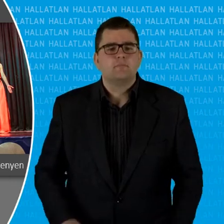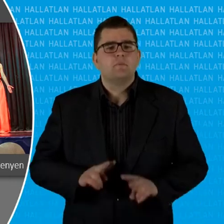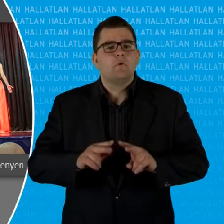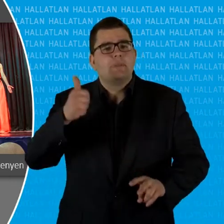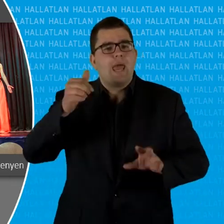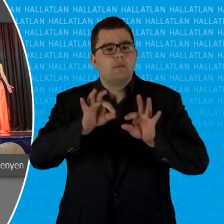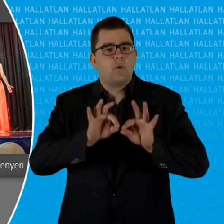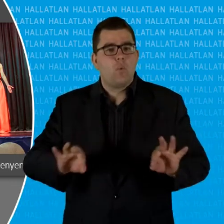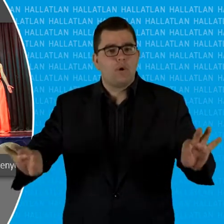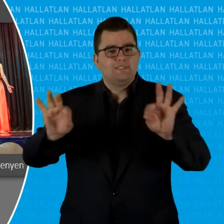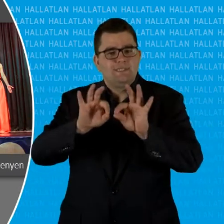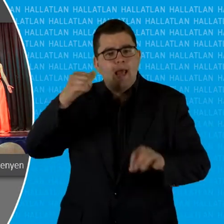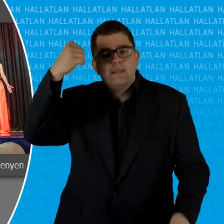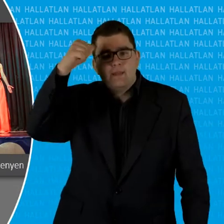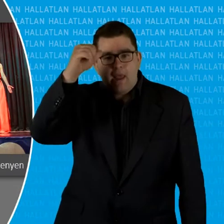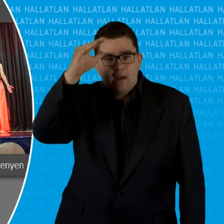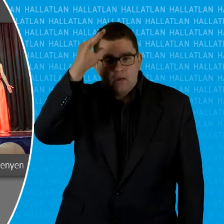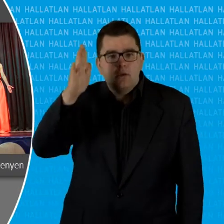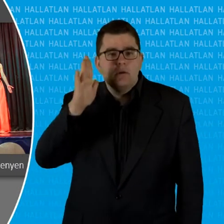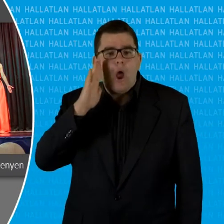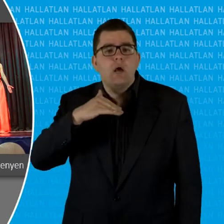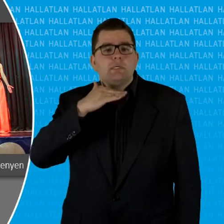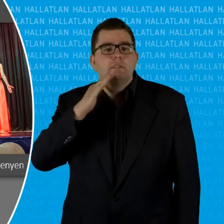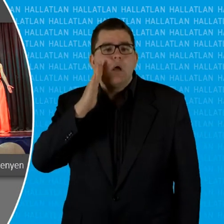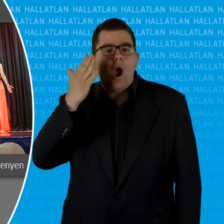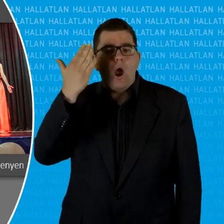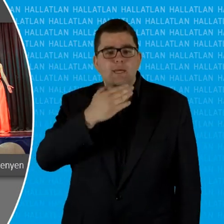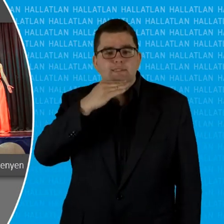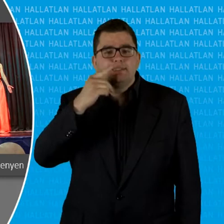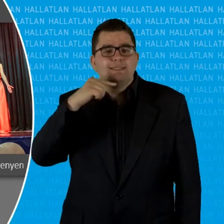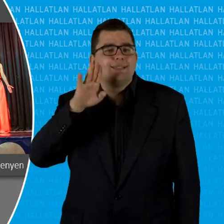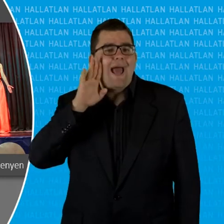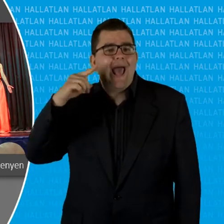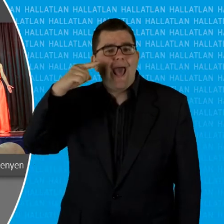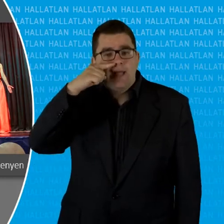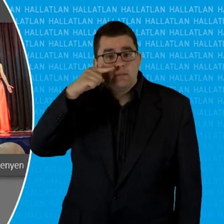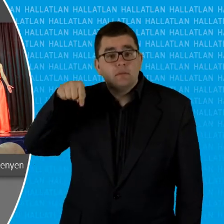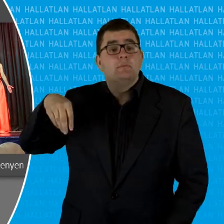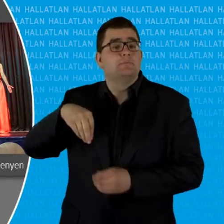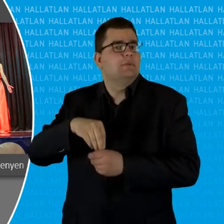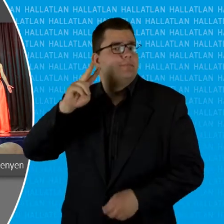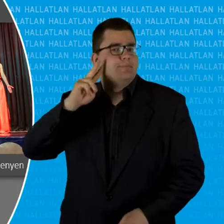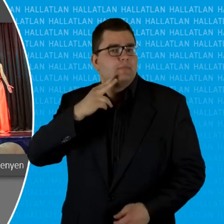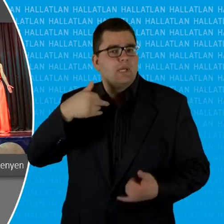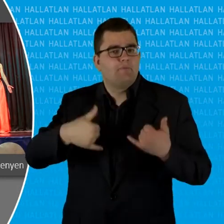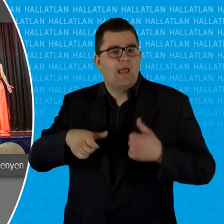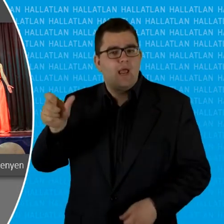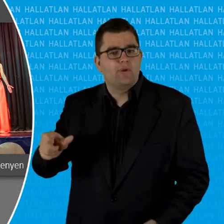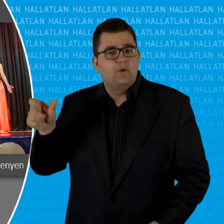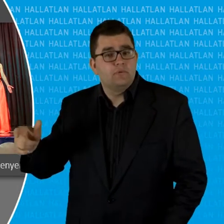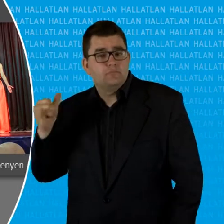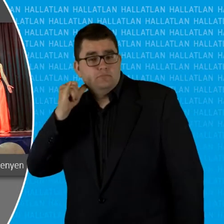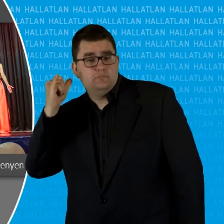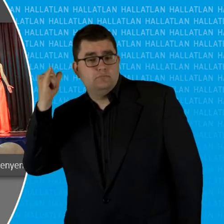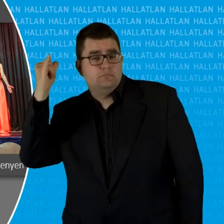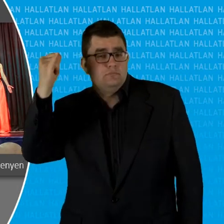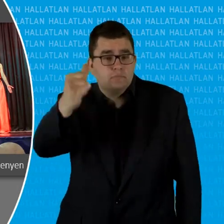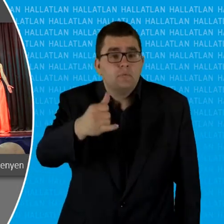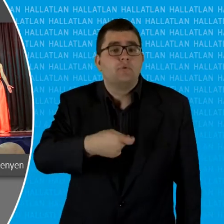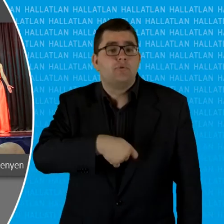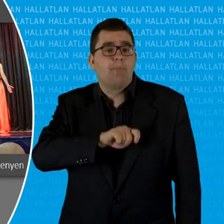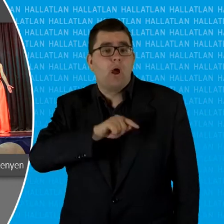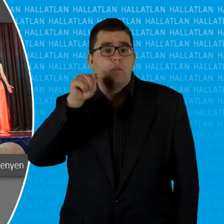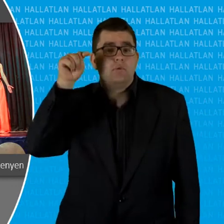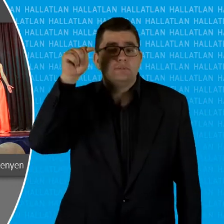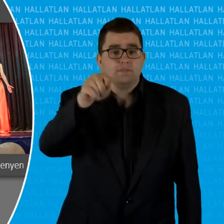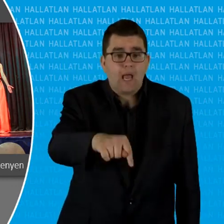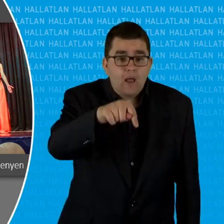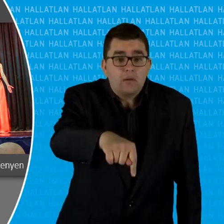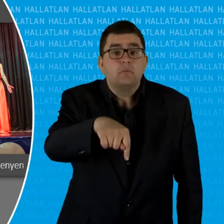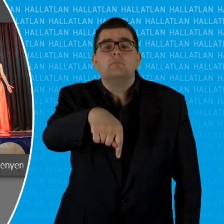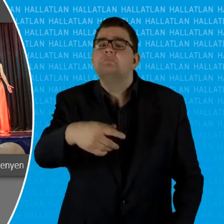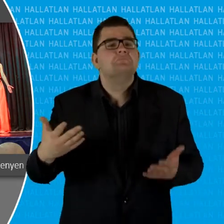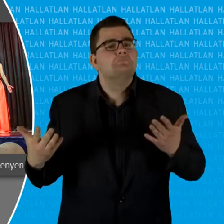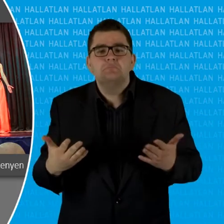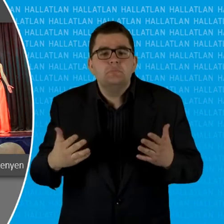Kazahsztáni siket versenyzők indultak el Spanyolországba,